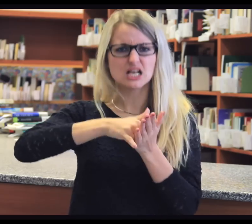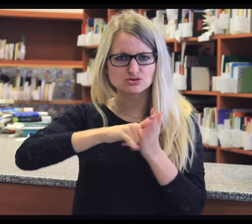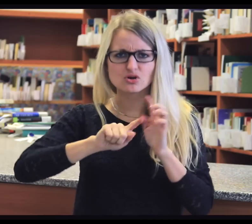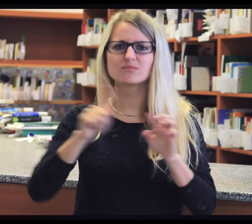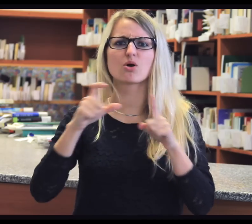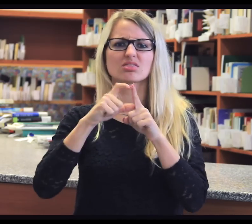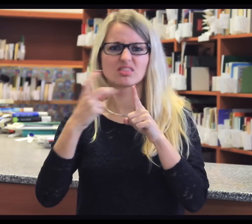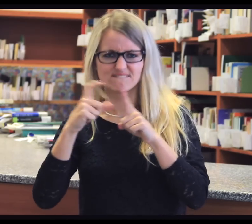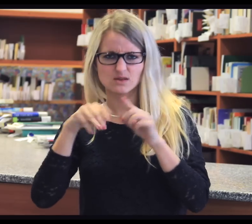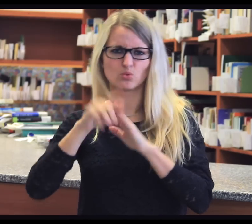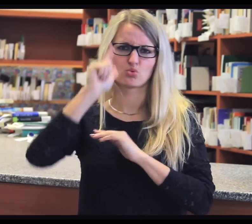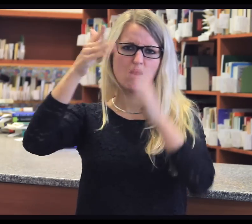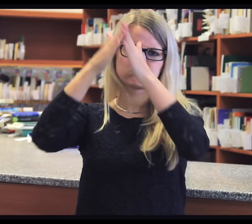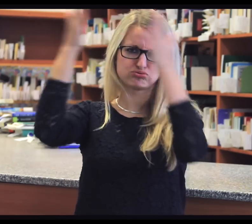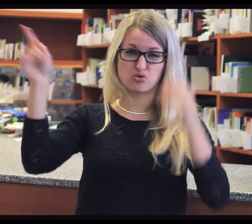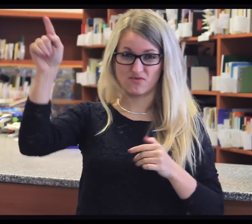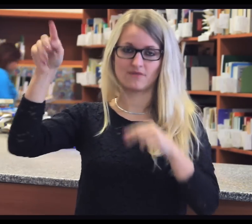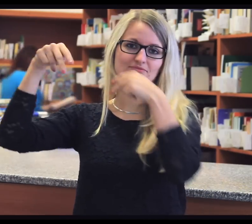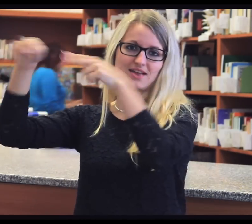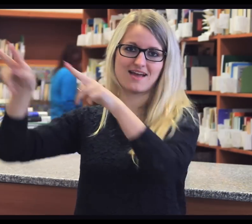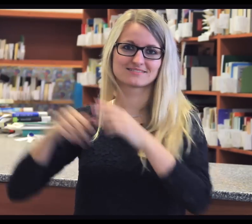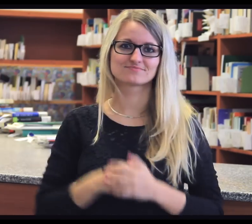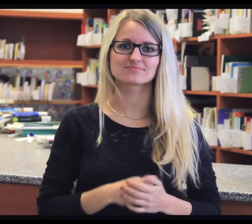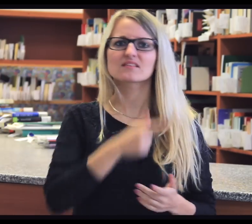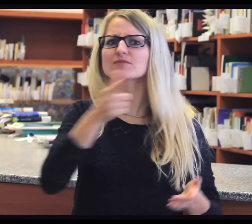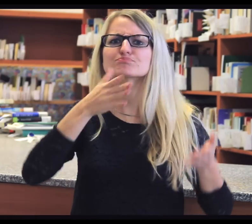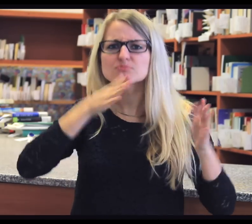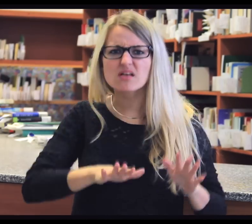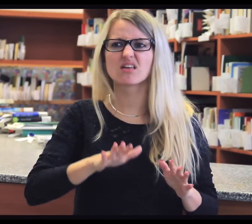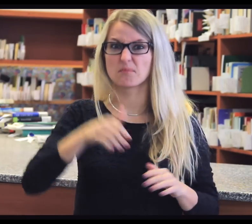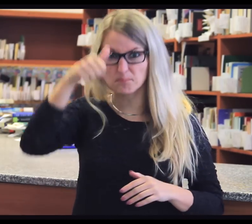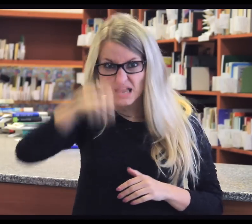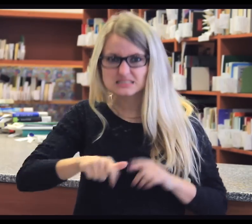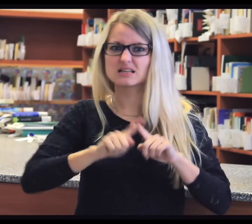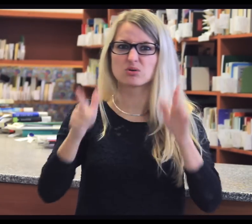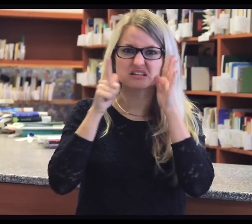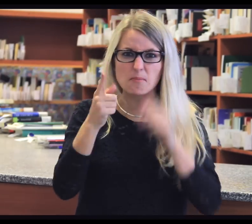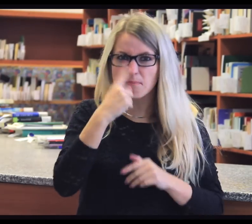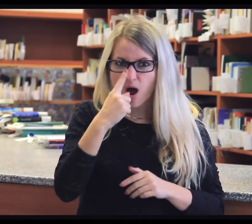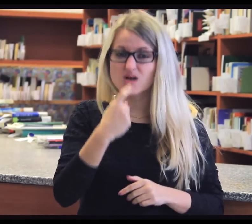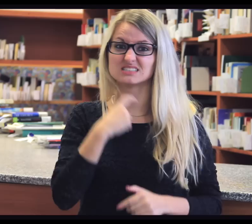CD a DVD v druhé budově. Kdyby pro vás byl měsíc nebo týden málo